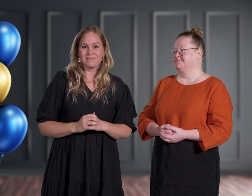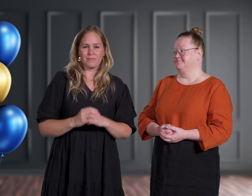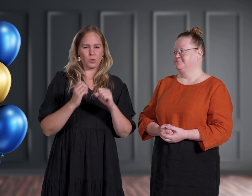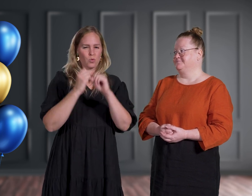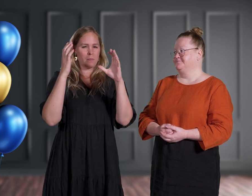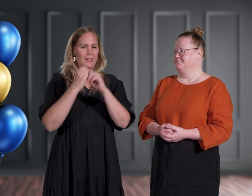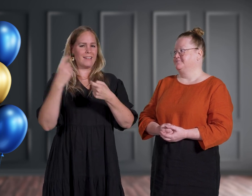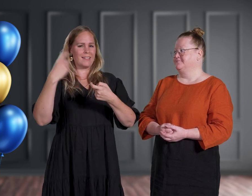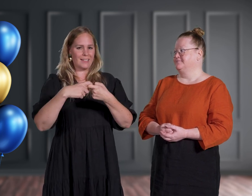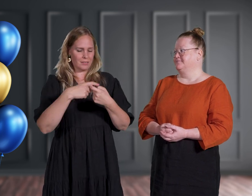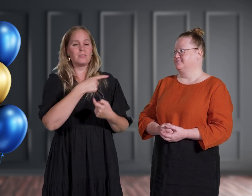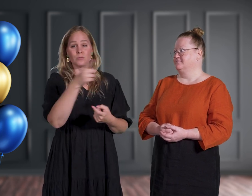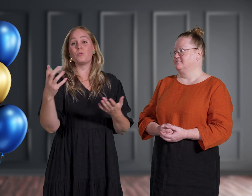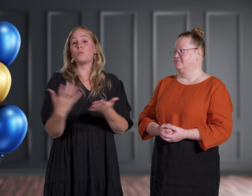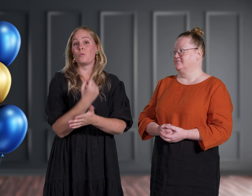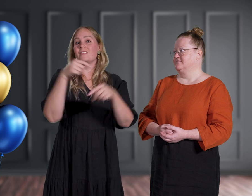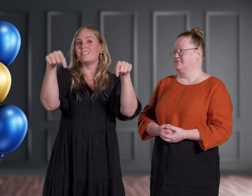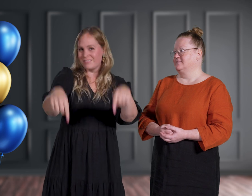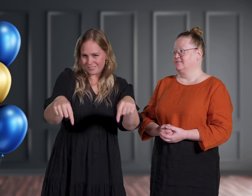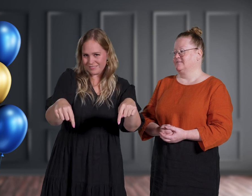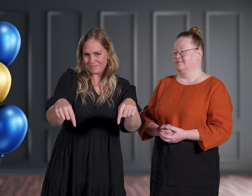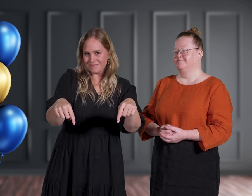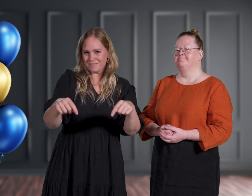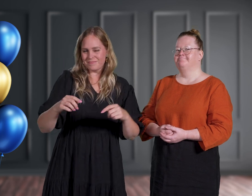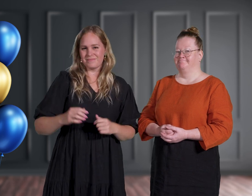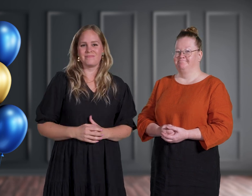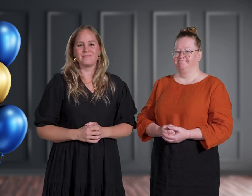Zoom-linkki löytyy oheisesta tekstistä.